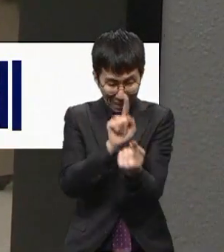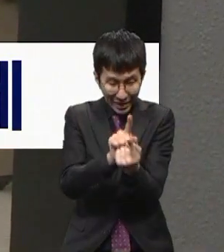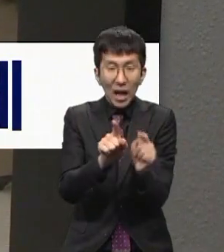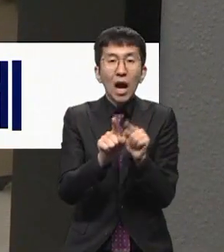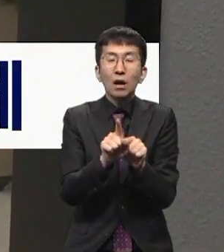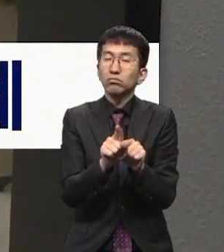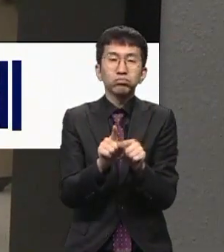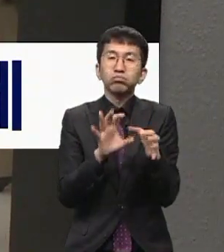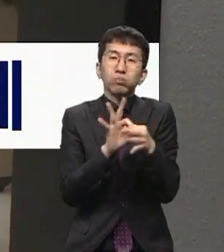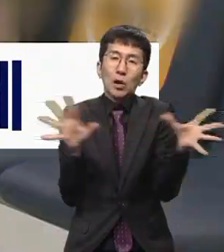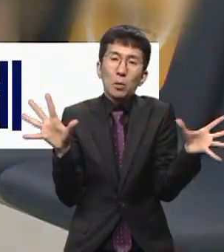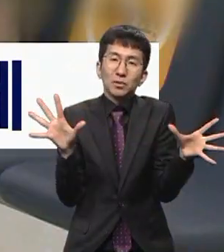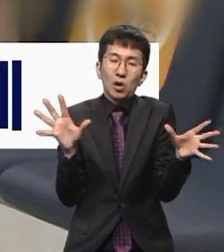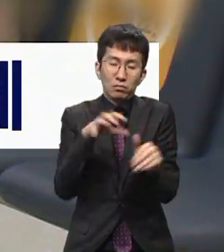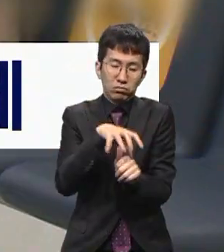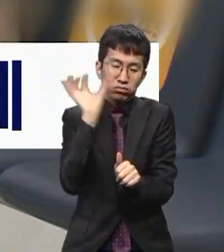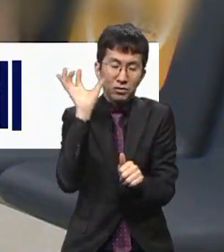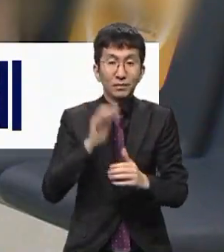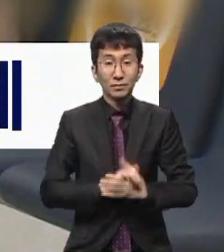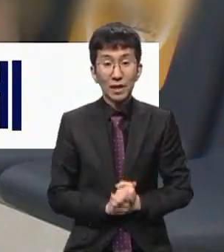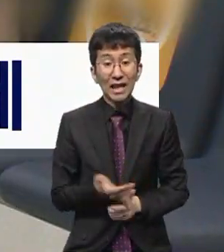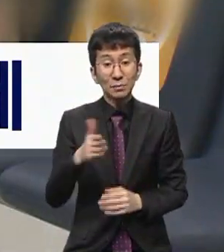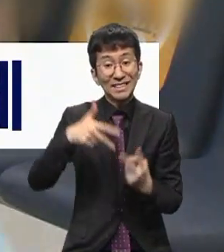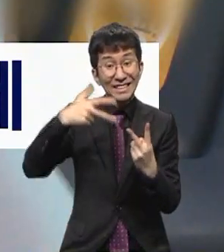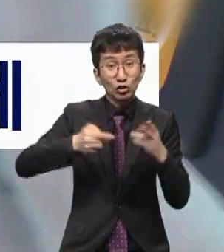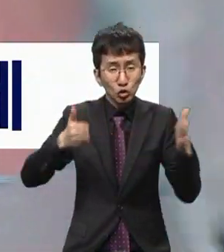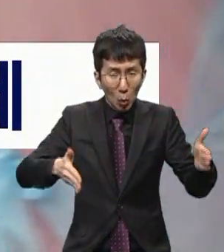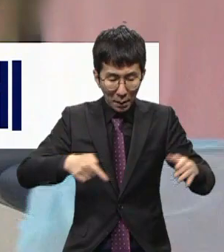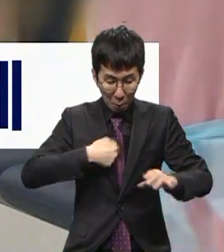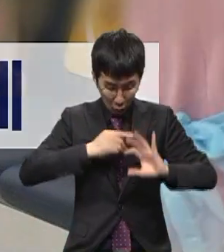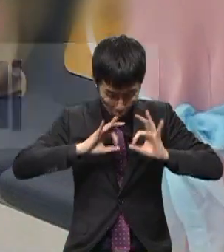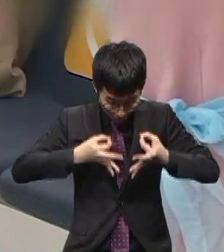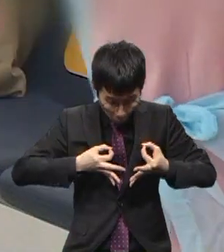다만 2주간 스스로 증상을 잘 살피면서 두 차례 검사받으면 됩니다.